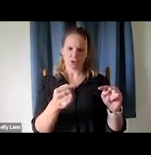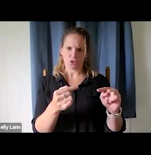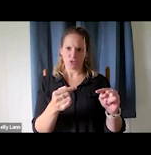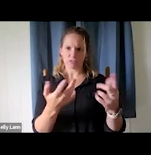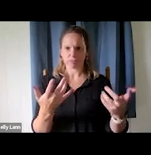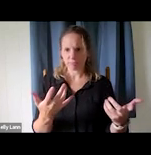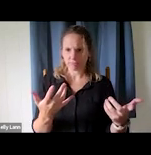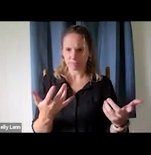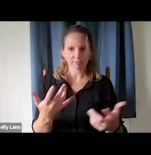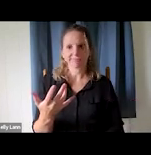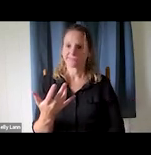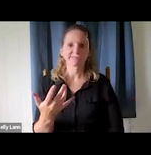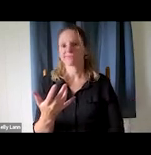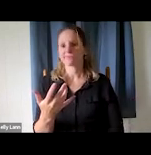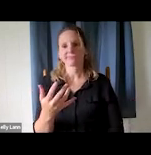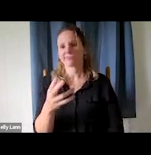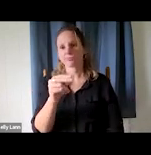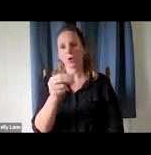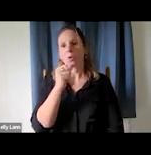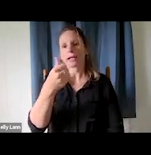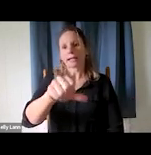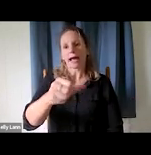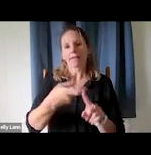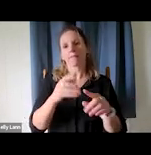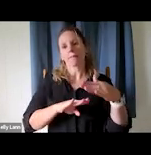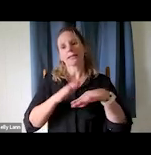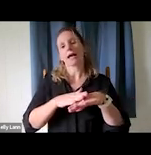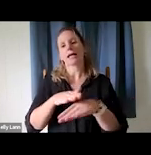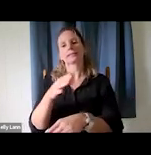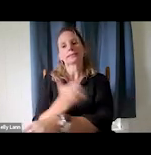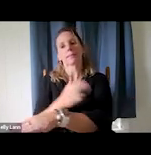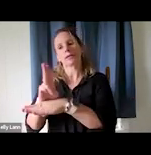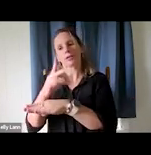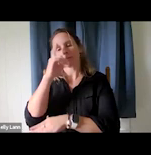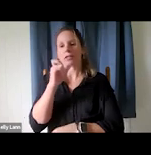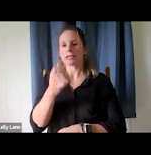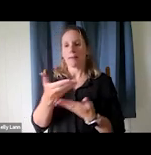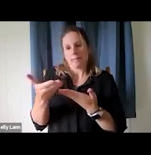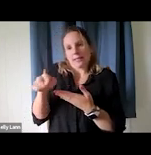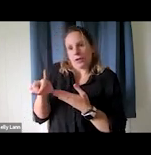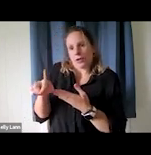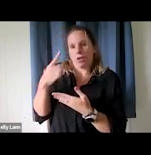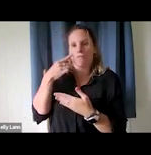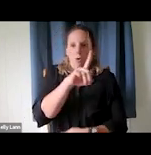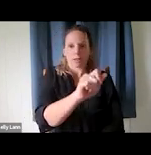Y la respuesta es no, no se le denegaría sobre la base del consumo de sustancias porque no sería material para la discapacidad que mantiene.